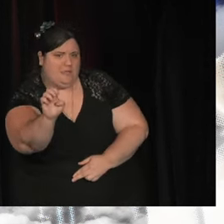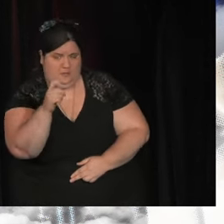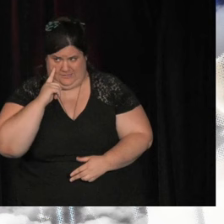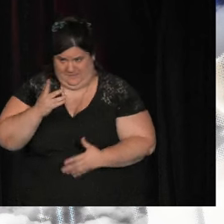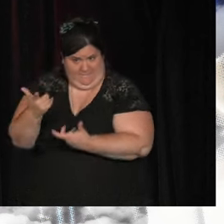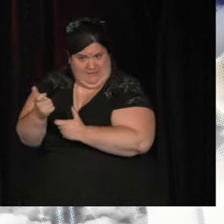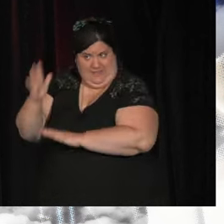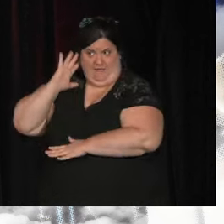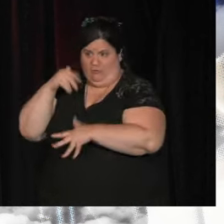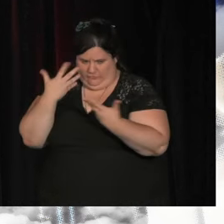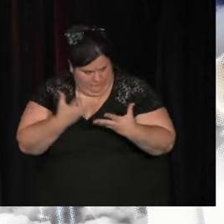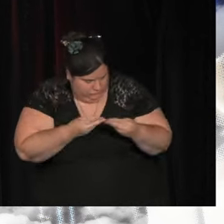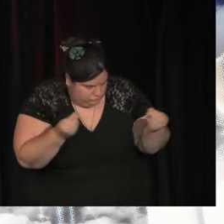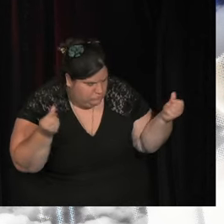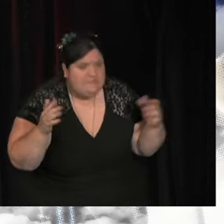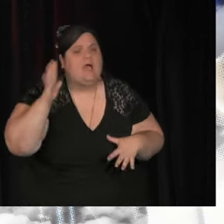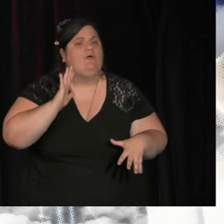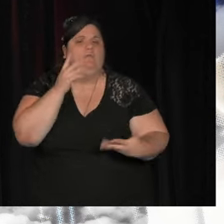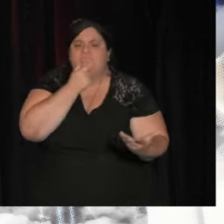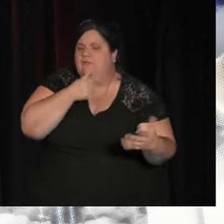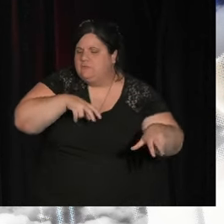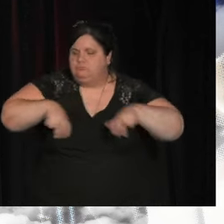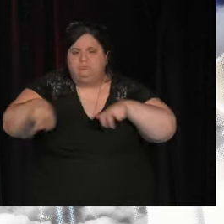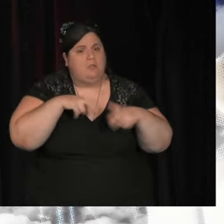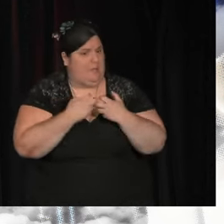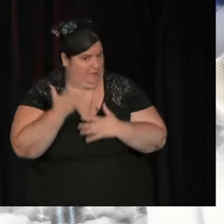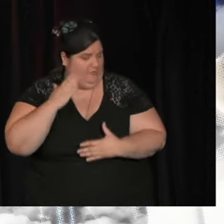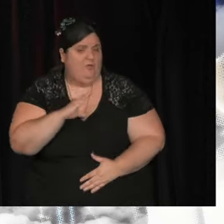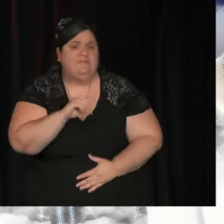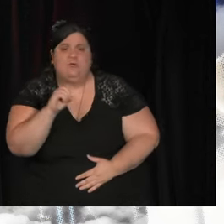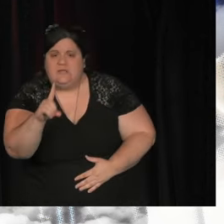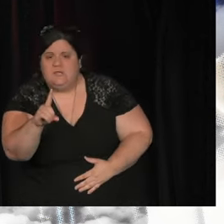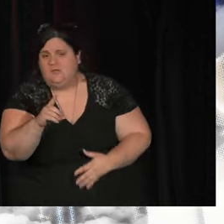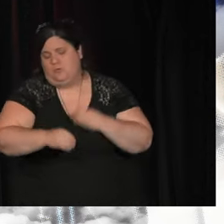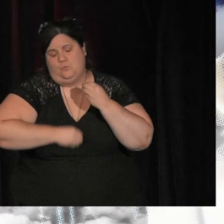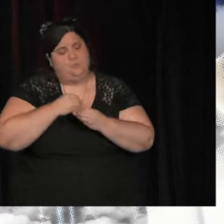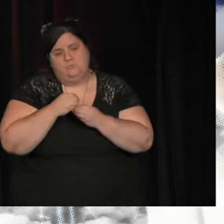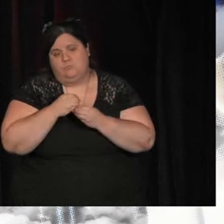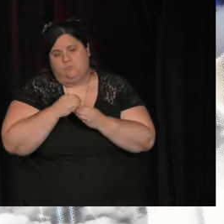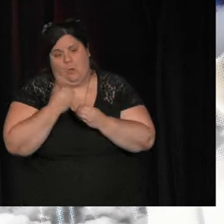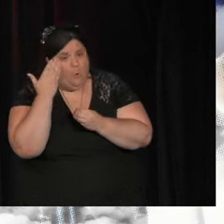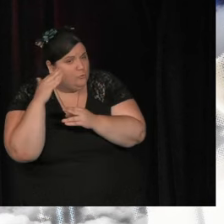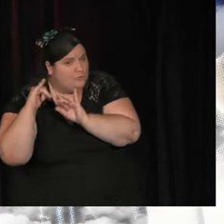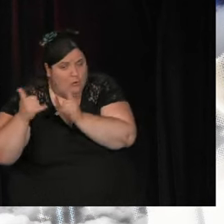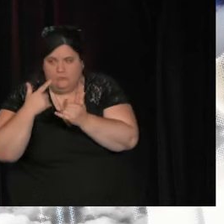notamment sur la mobilité", puisque le FPS de l'époque, c'est beaucoup Call of Duty, le réalisme, le militaire. Et ils disaient : "Ce n'était pas mal, les grappins quand même,